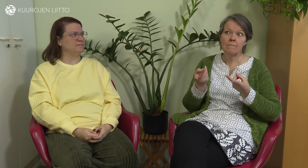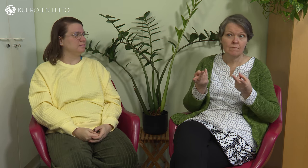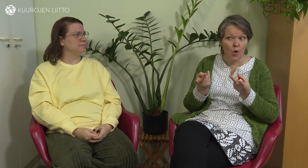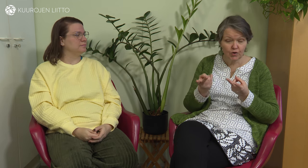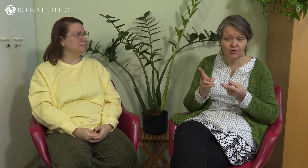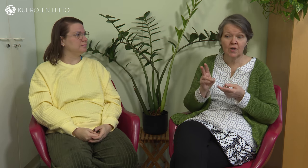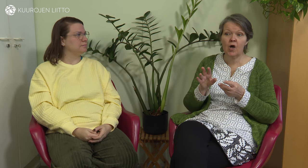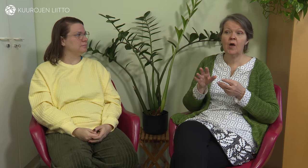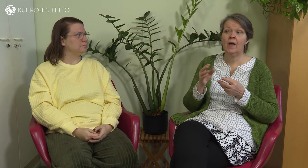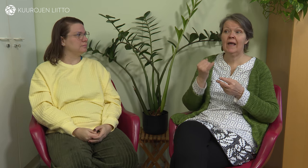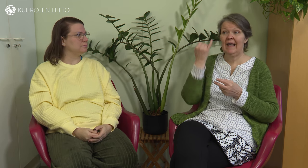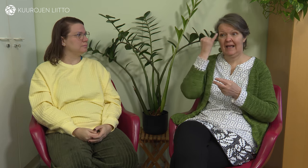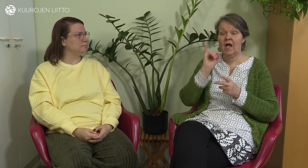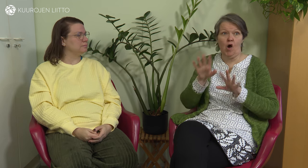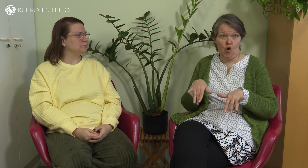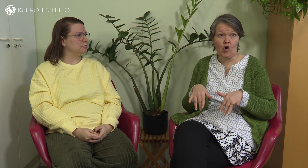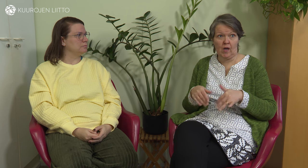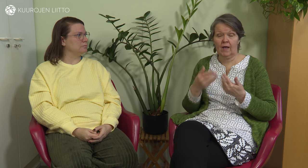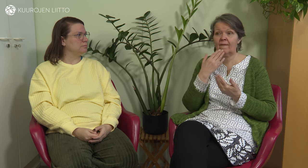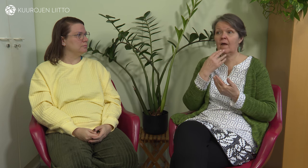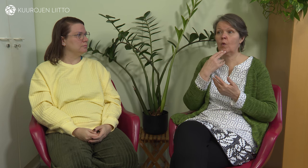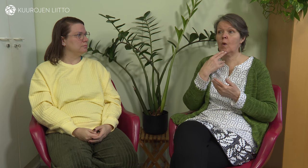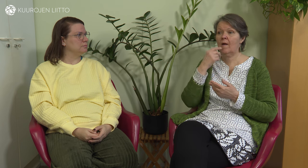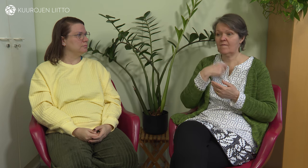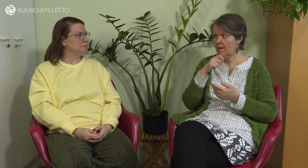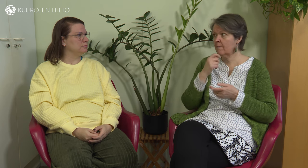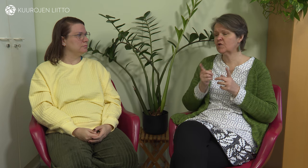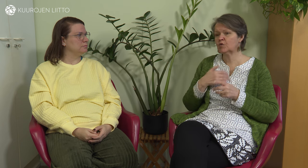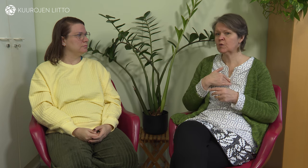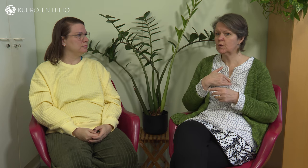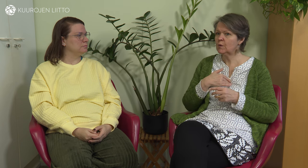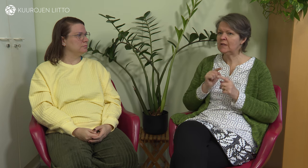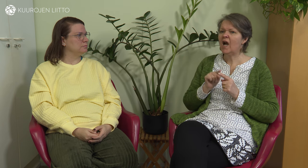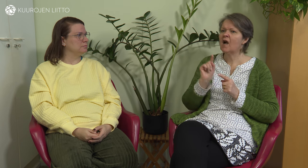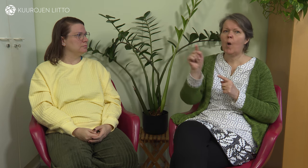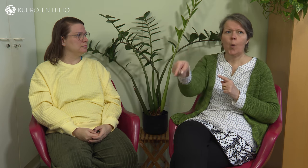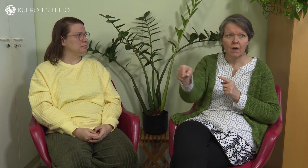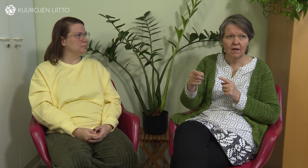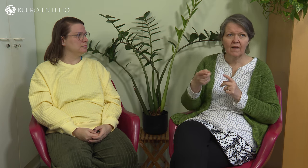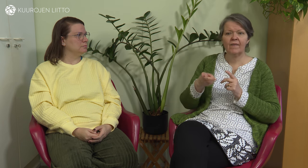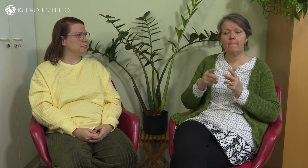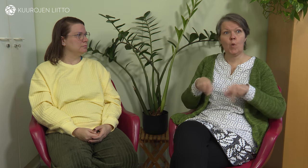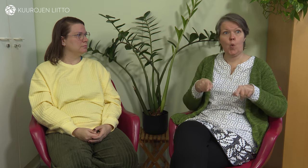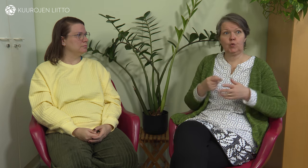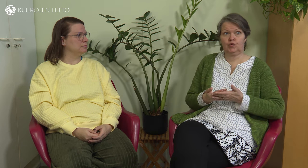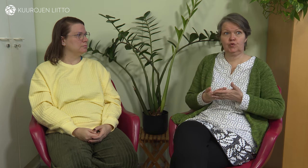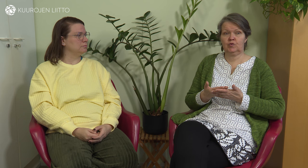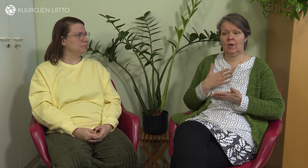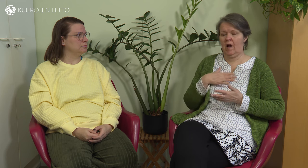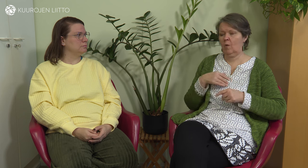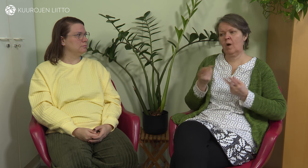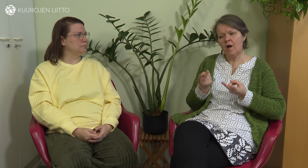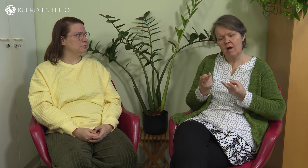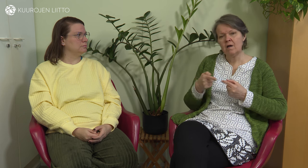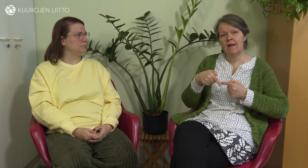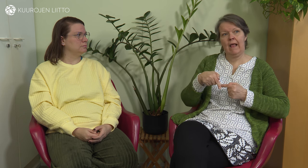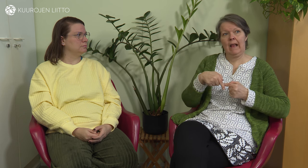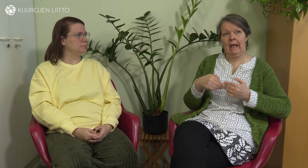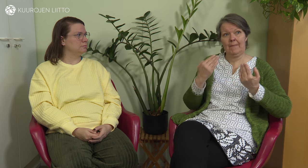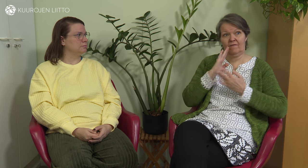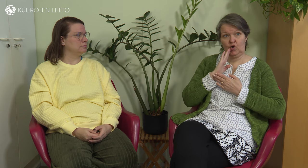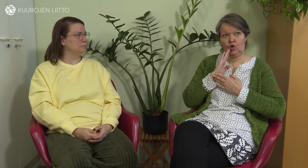Ideana on, että jos välimatkan tai muiden syiden takia vanhemmat haluavat pitää lapsen lähipäiväkodissa, -